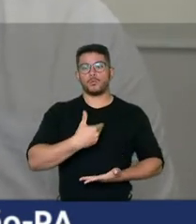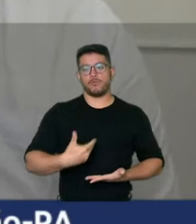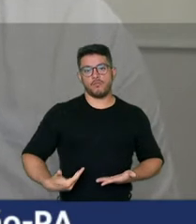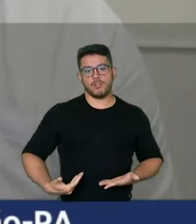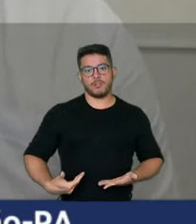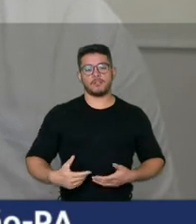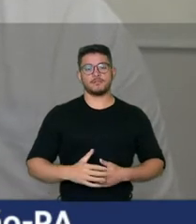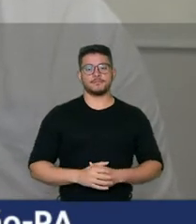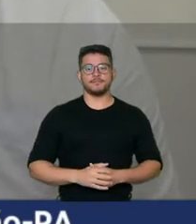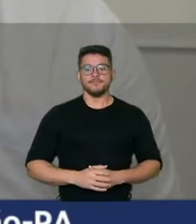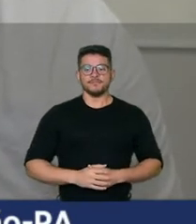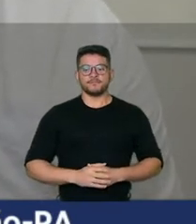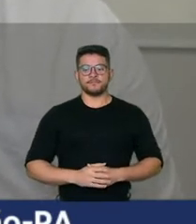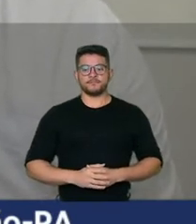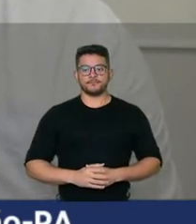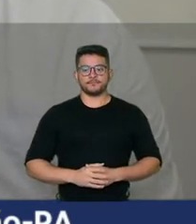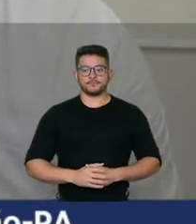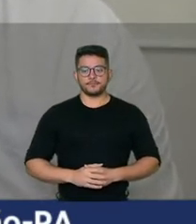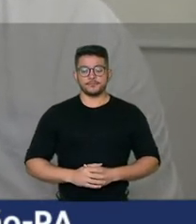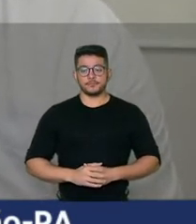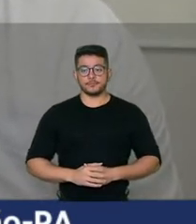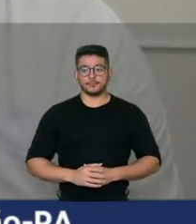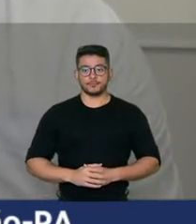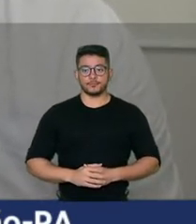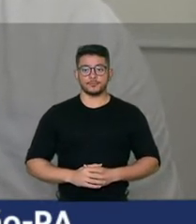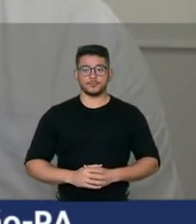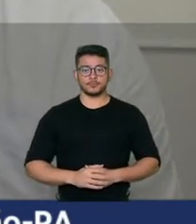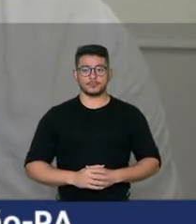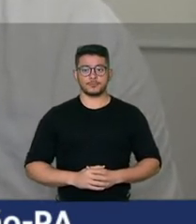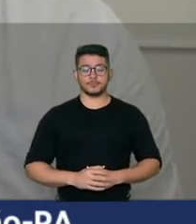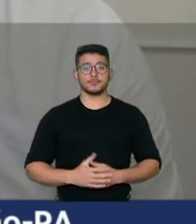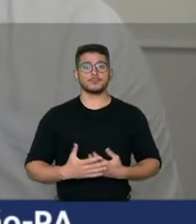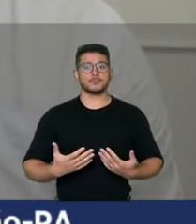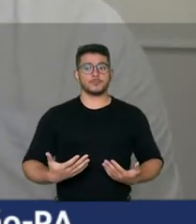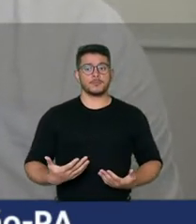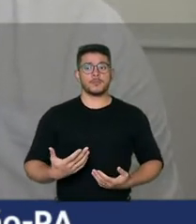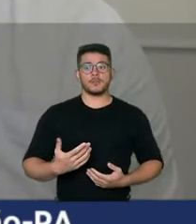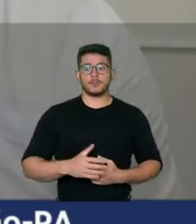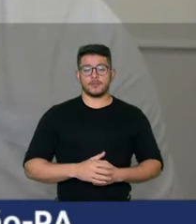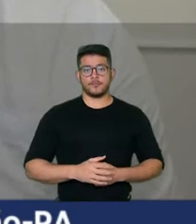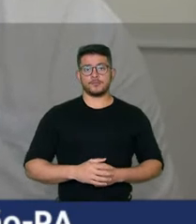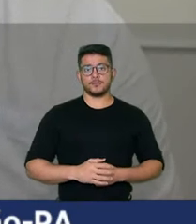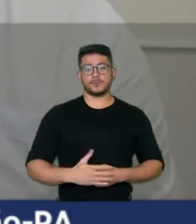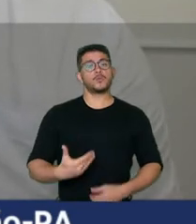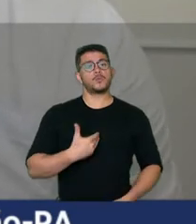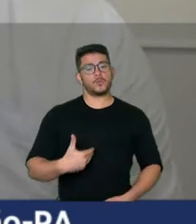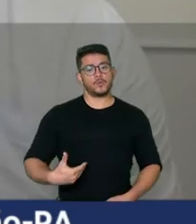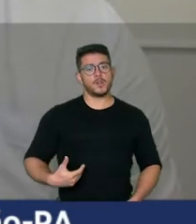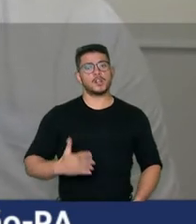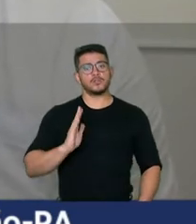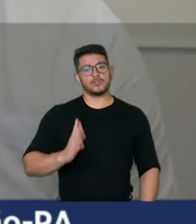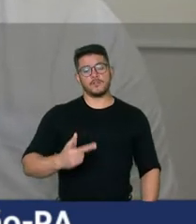COMPROMISSO DO LÍDER DO GOVERNO. QUERO AQUI DESTACAR... A DESRESPEITO DO QUE FOI MENCIONADO AGORA PELO DEPUTADO SANDERSON DE QUE NÃO HAVERIA VETO AO PROJETO SALVO